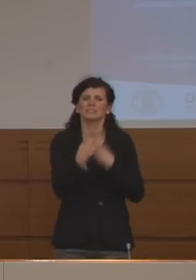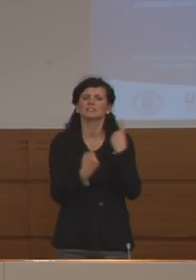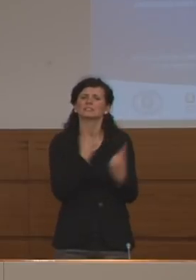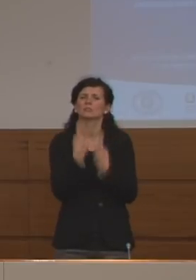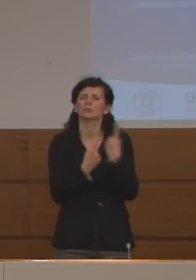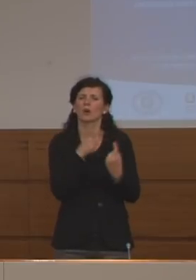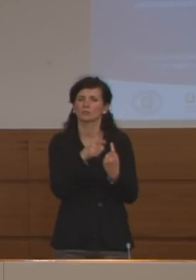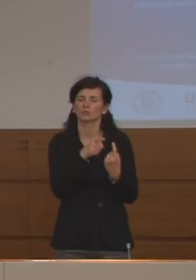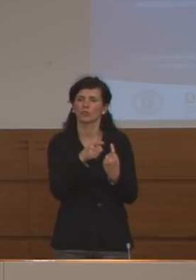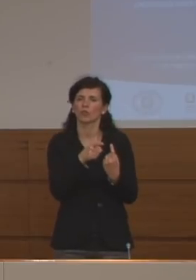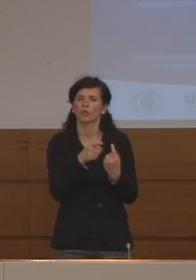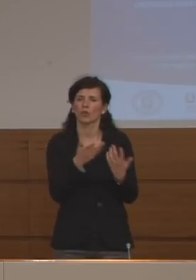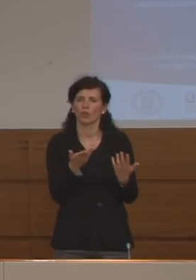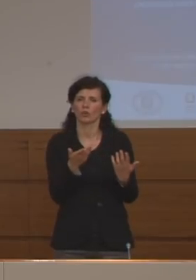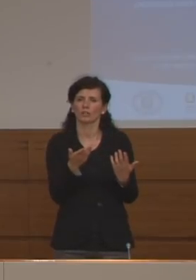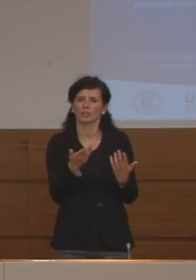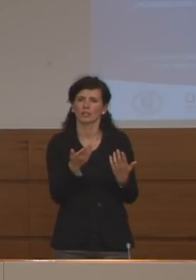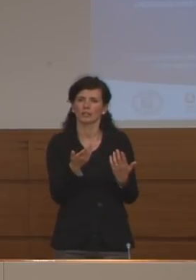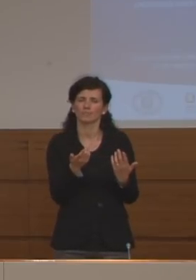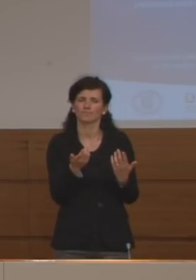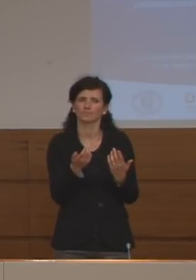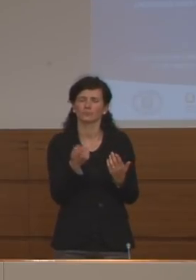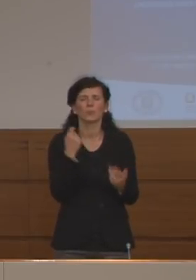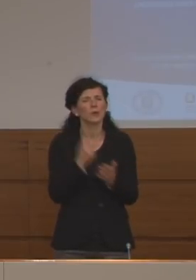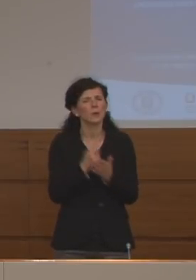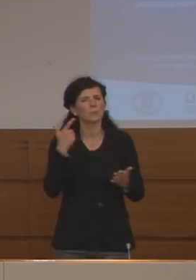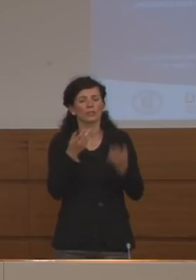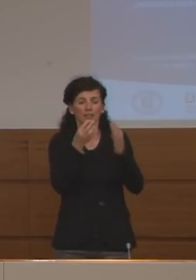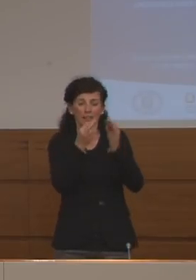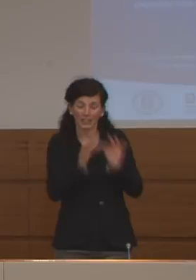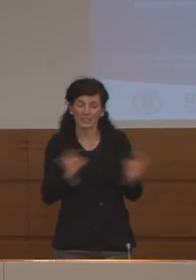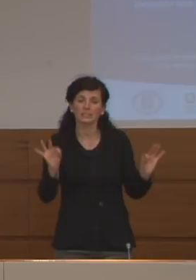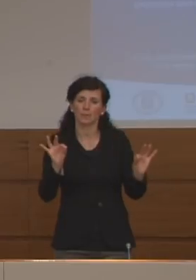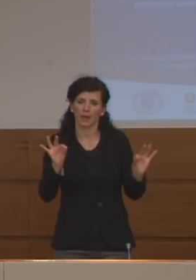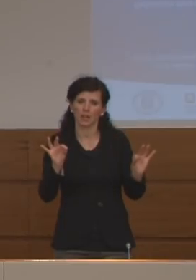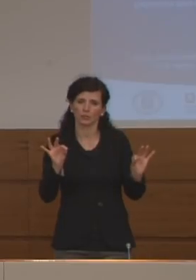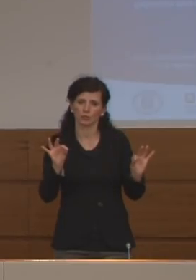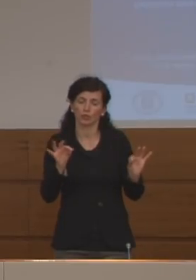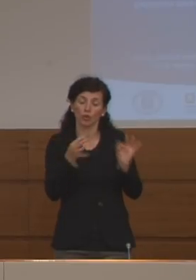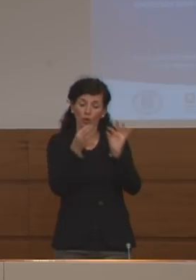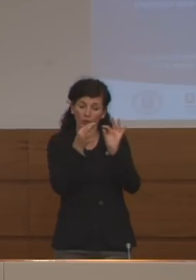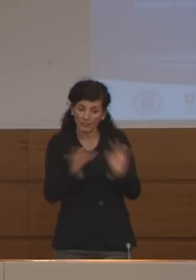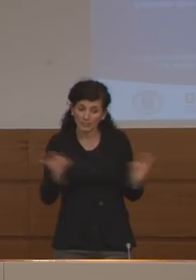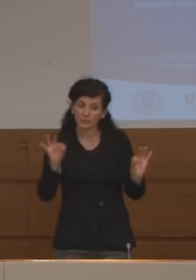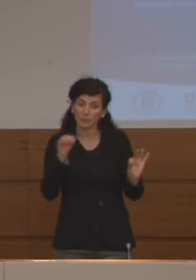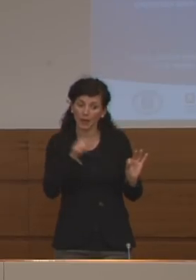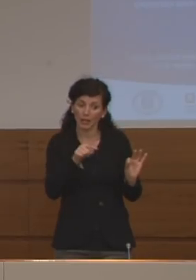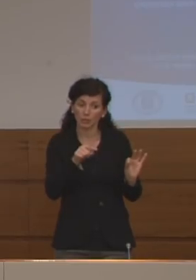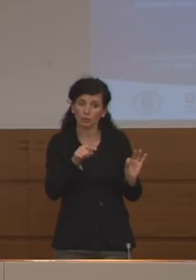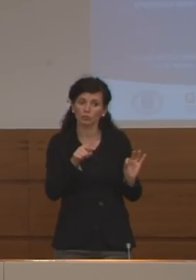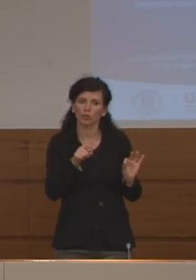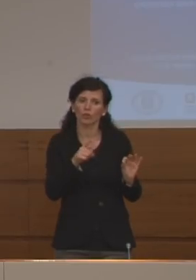rispetto assoluto a quello che è il patrimonio del nostro paese